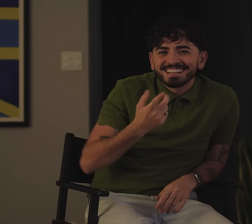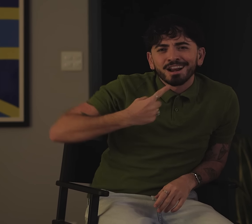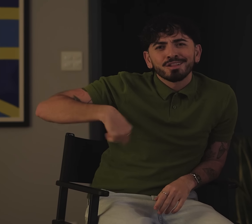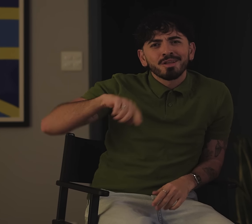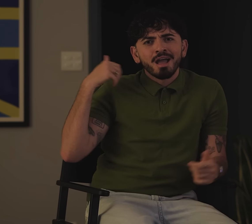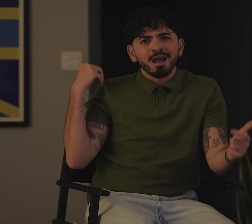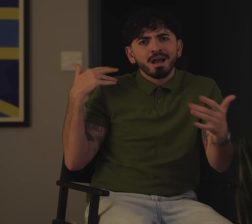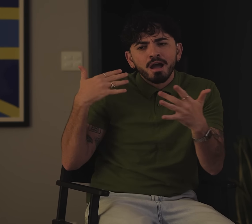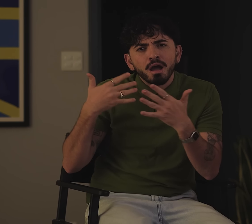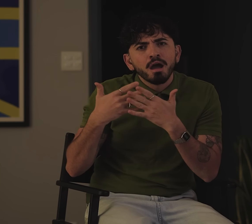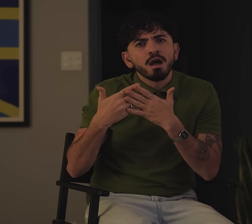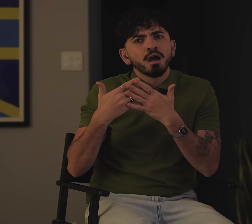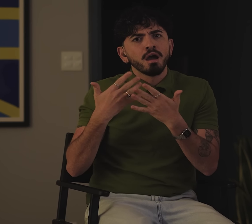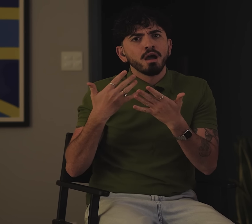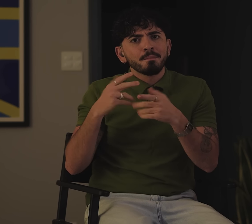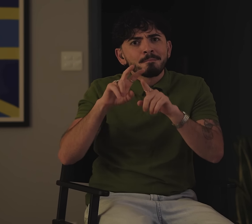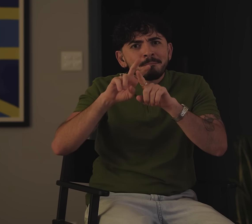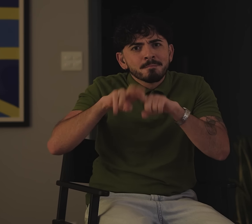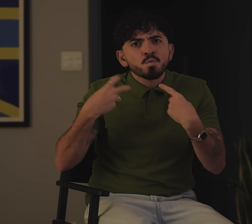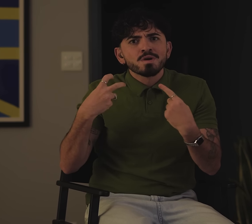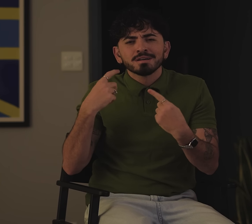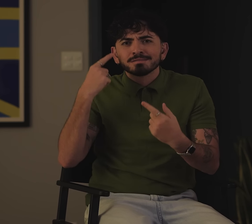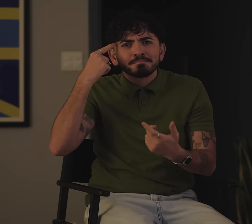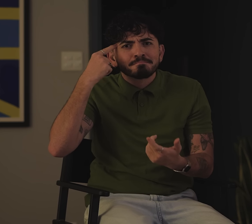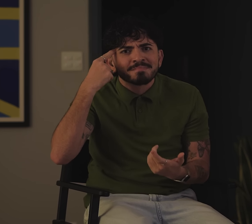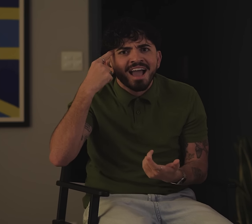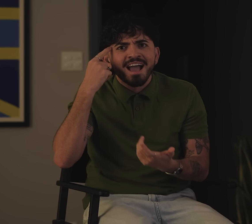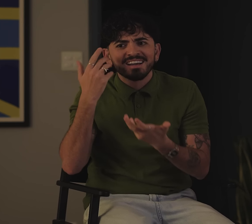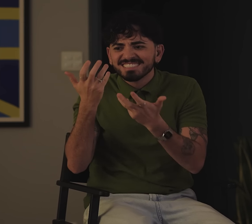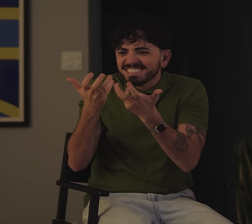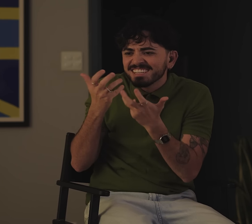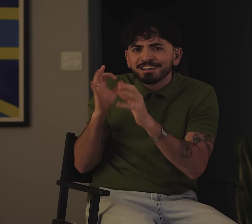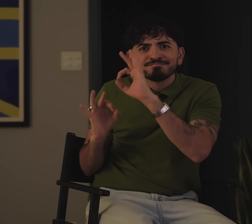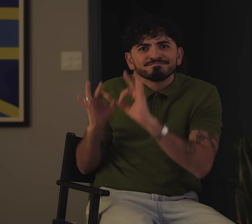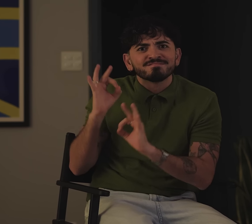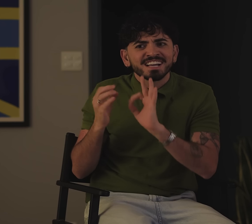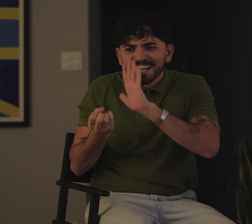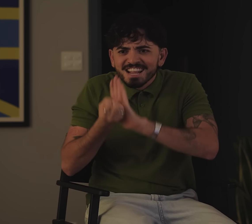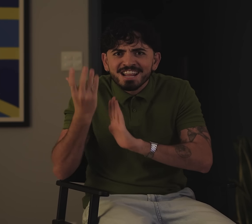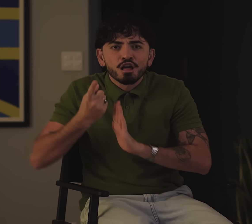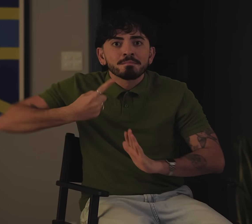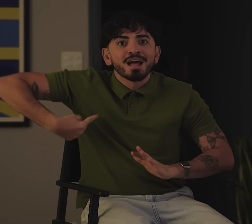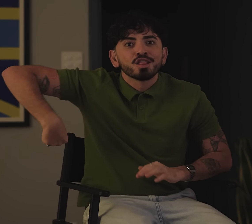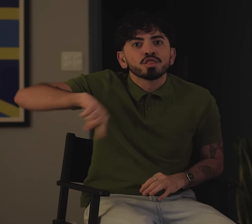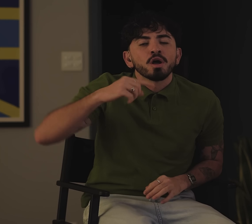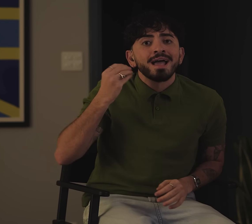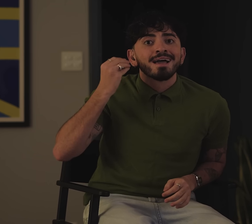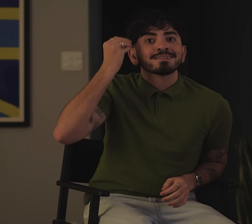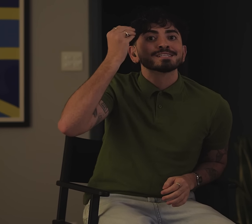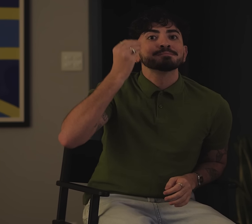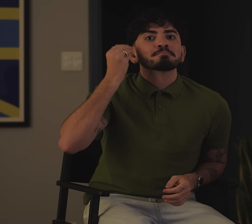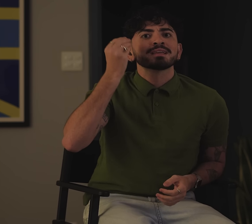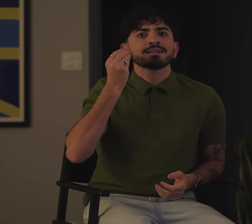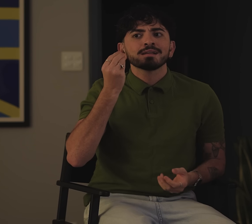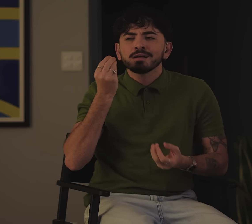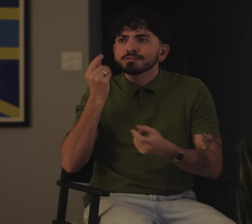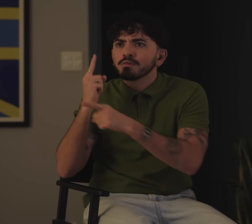Mesmo assim, fomos lá e construímos. Criamos nossos próprios espaços, nossas próprias experiências,